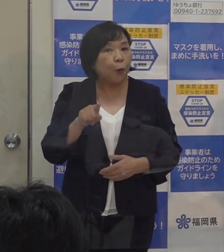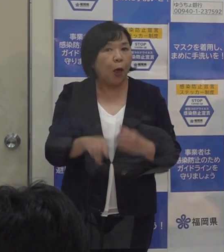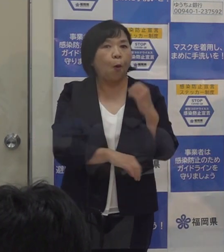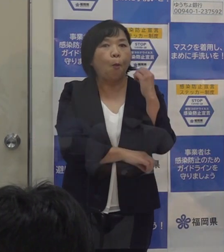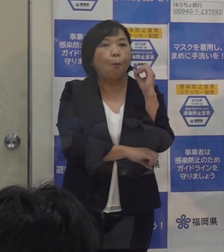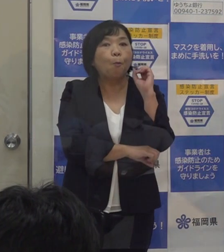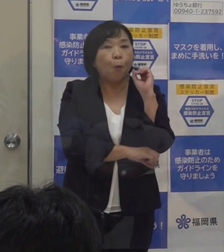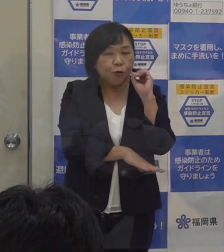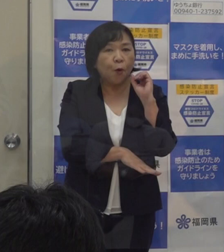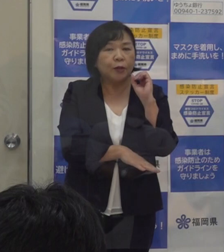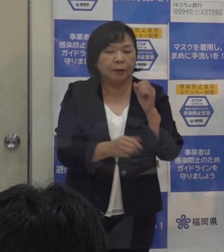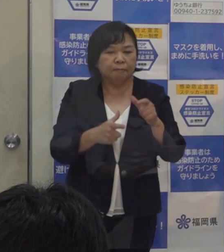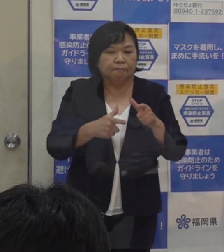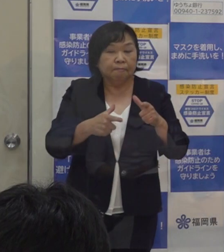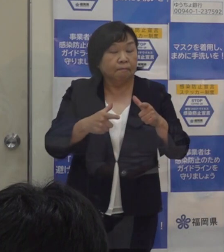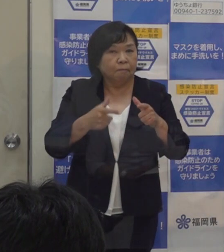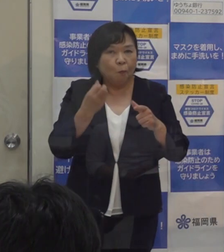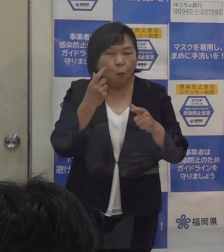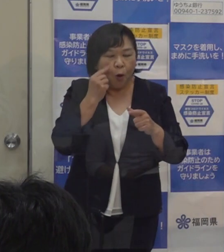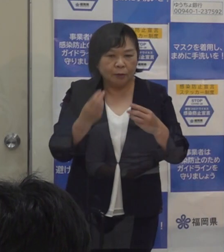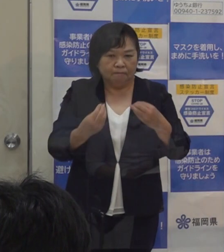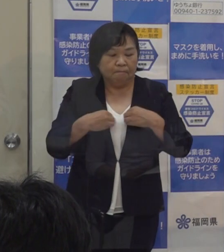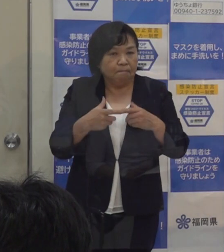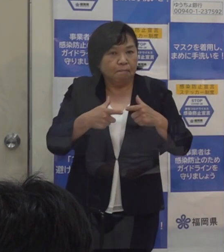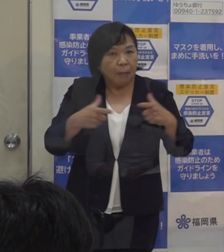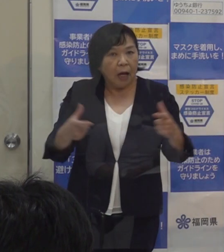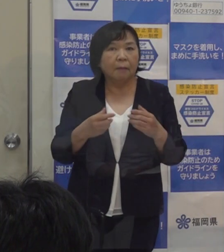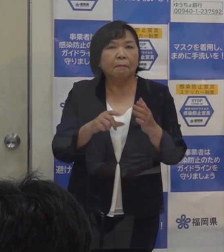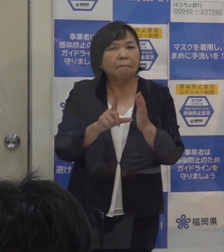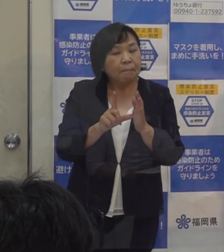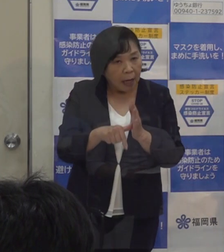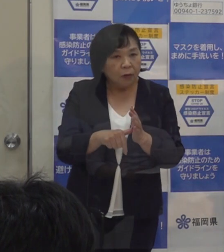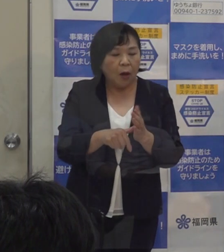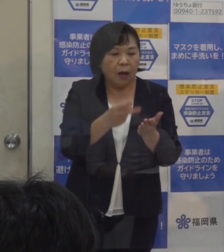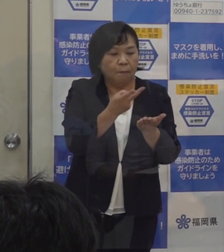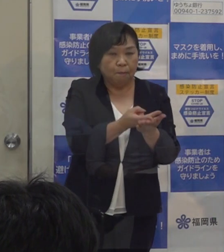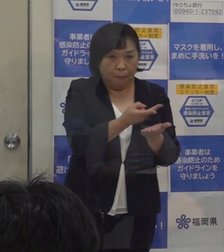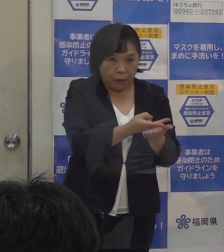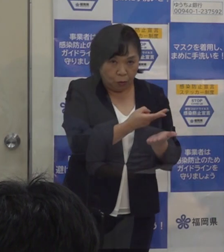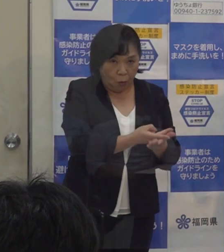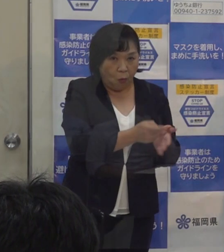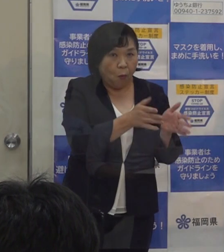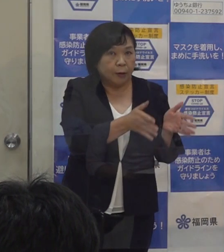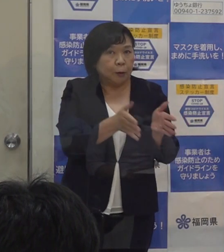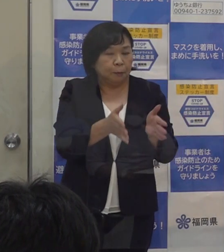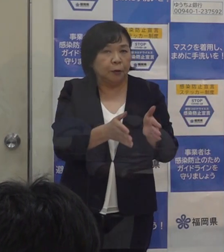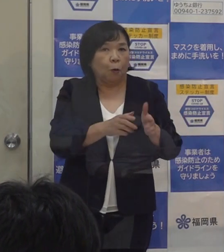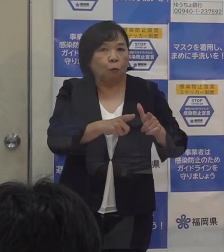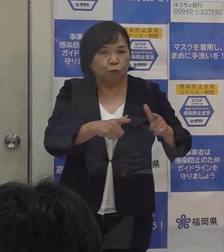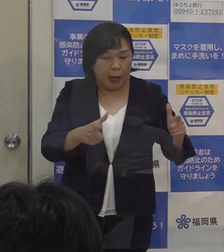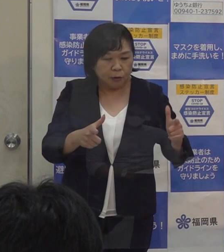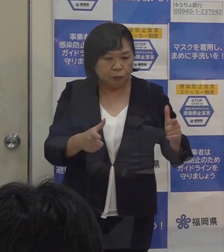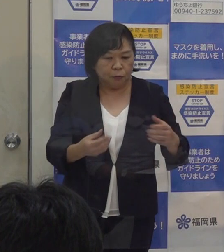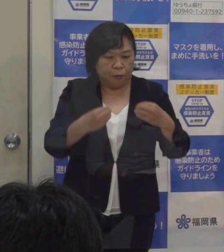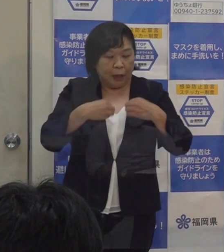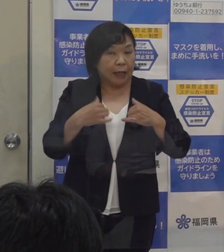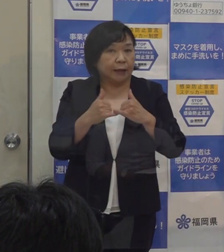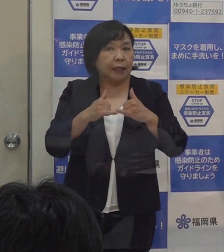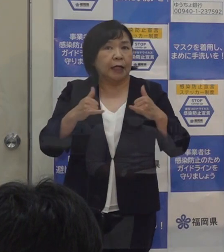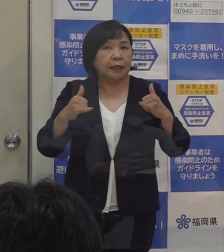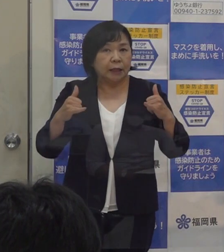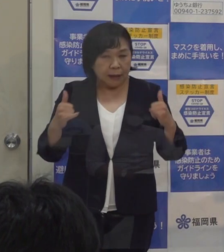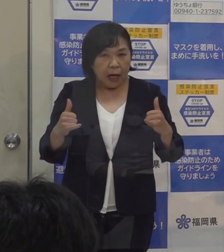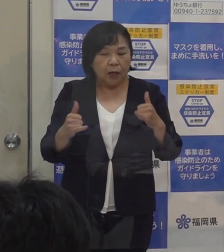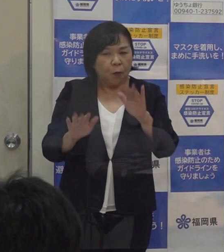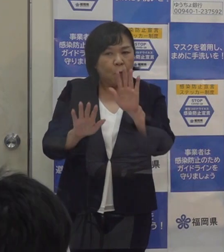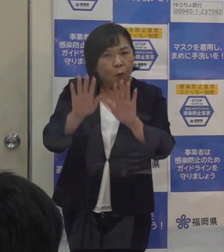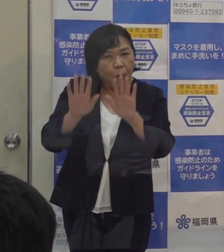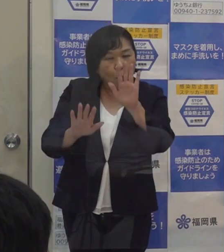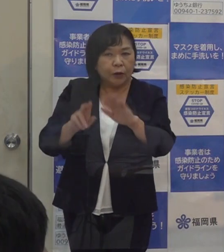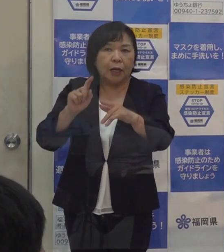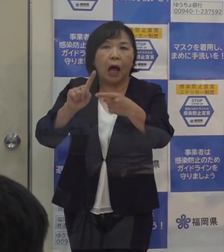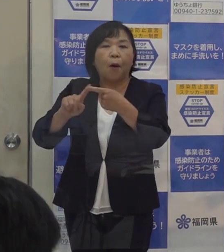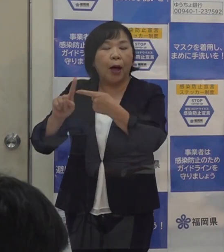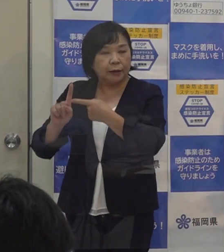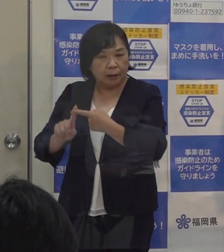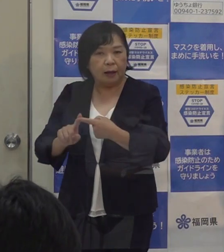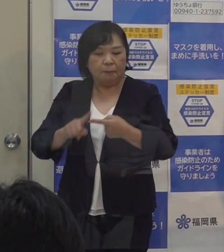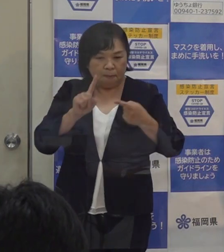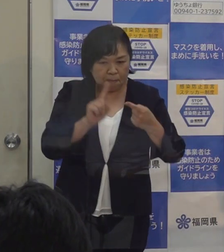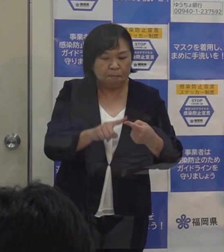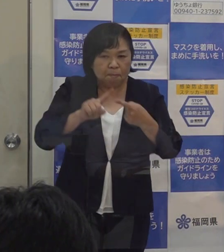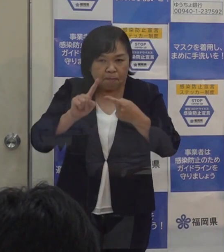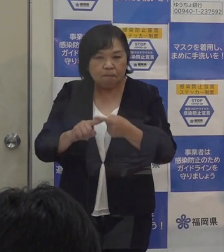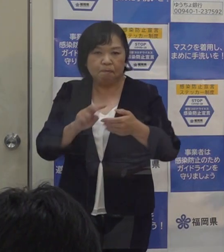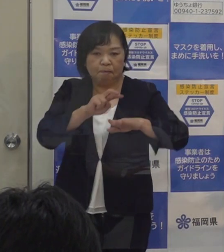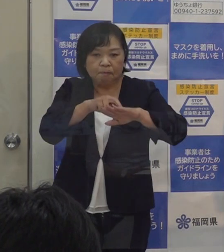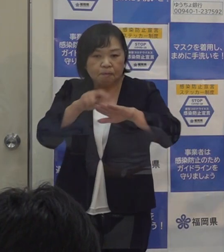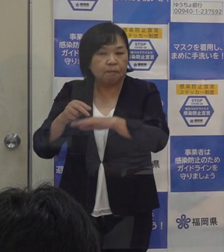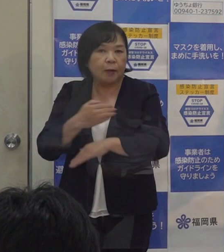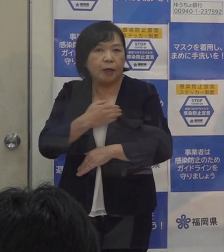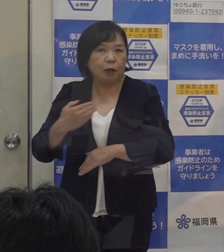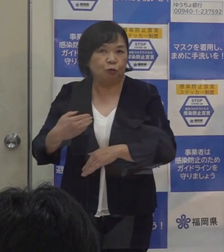感染が再拡大した際には 病床を確保し 感染者の方々にその症状に合わせた適切な医療がしっかりと提供される